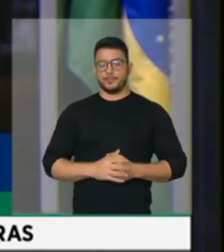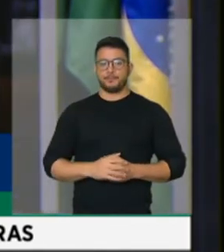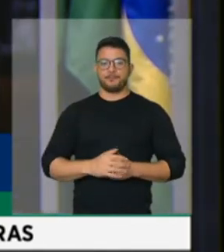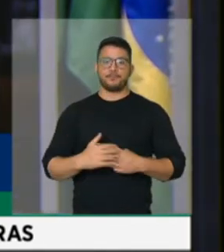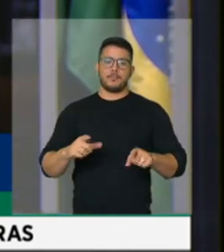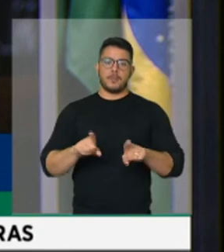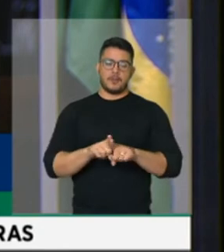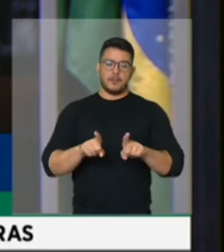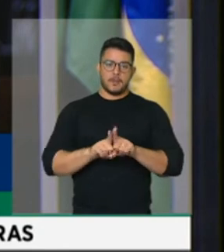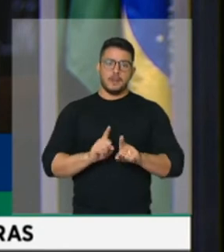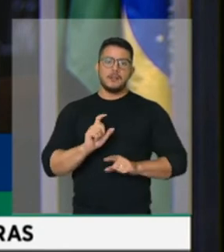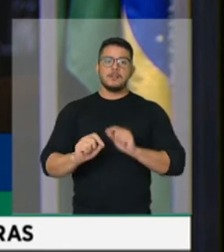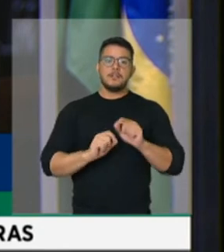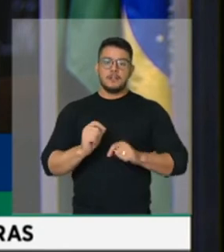ENHA FATIA E QUATRO LIMITAÇÃO DE MERCADO LIVRE